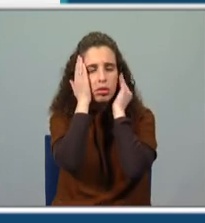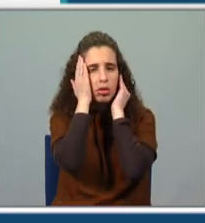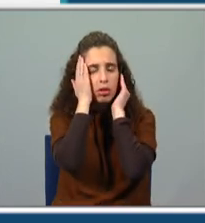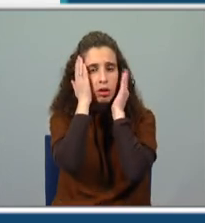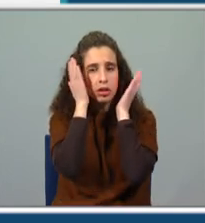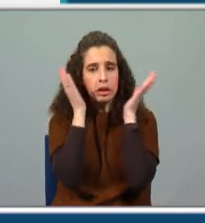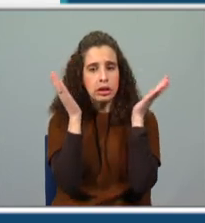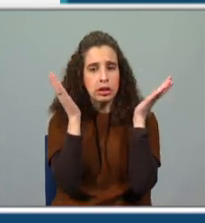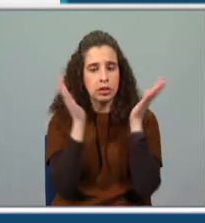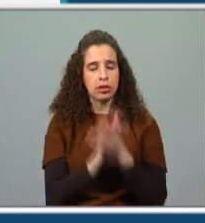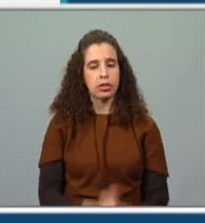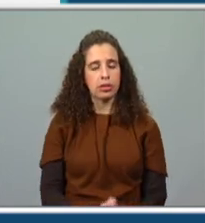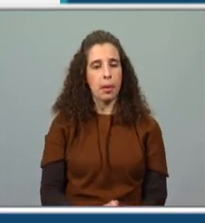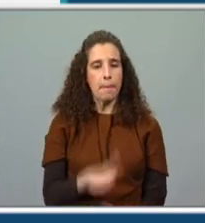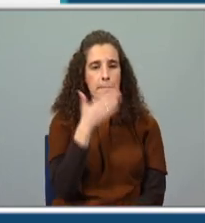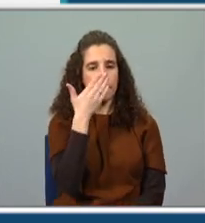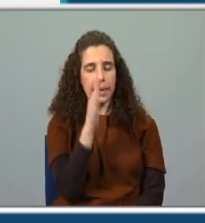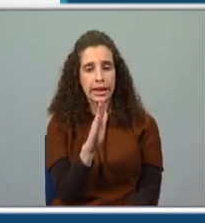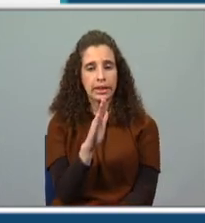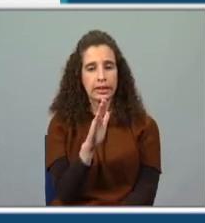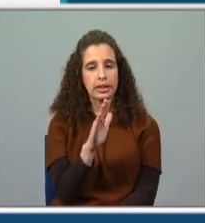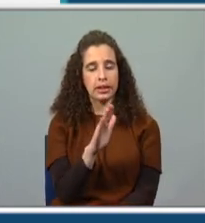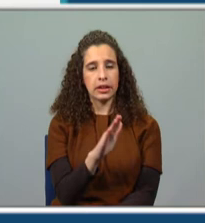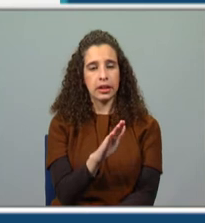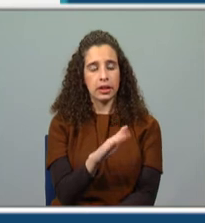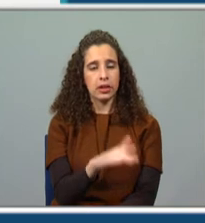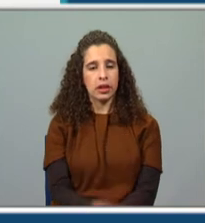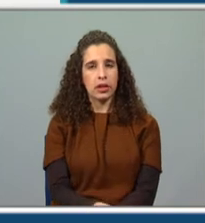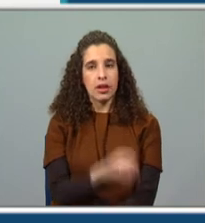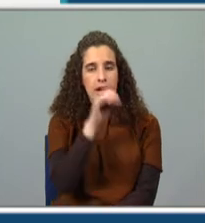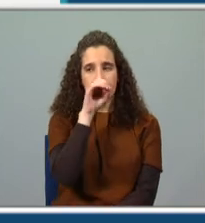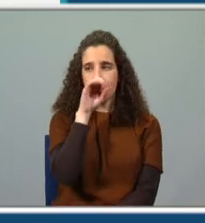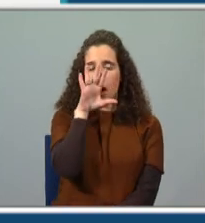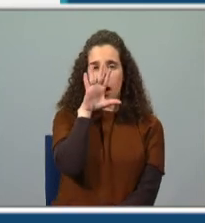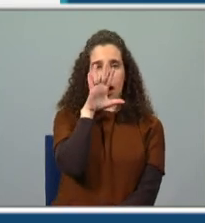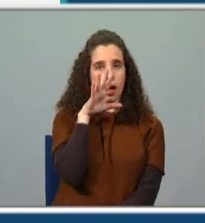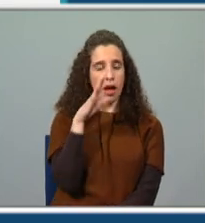[Música] parece-me que está ali com um espanto na [歌曲]在我看來，它的存在令人驚訝